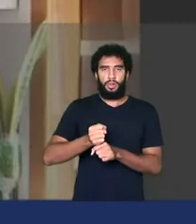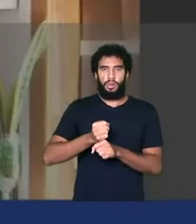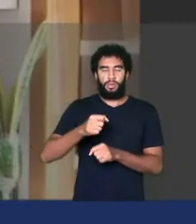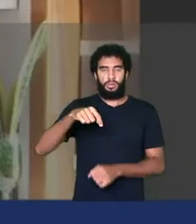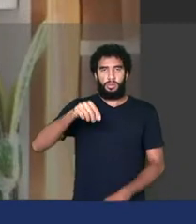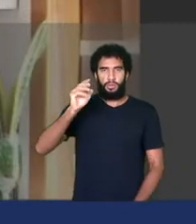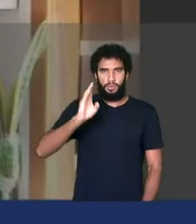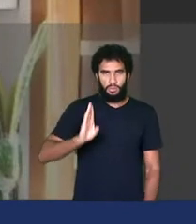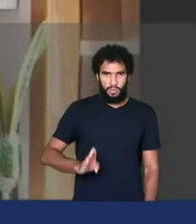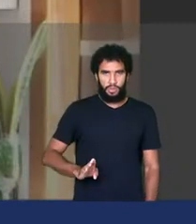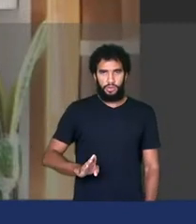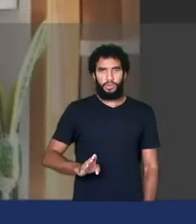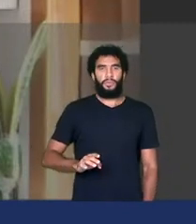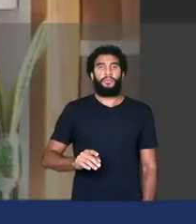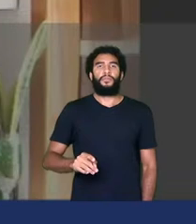A CONQUISTA DO FOTO FEMININO